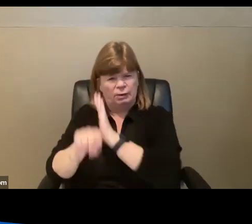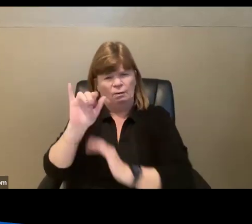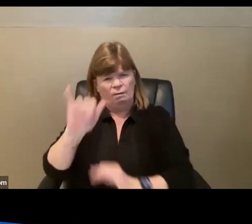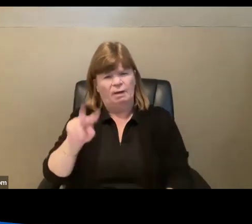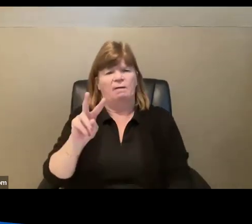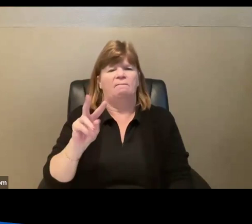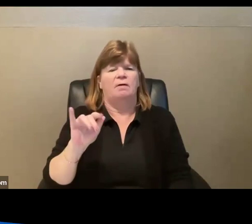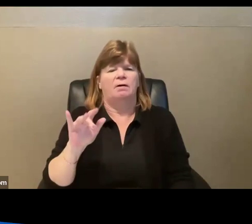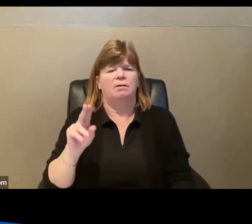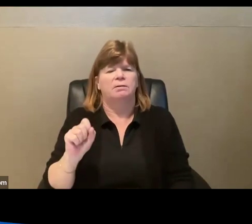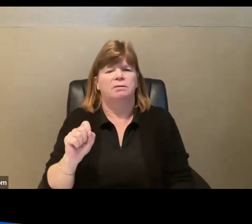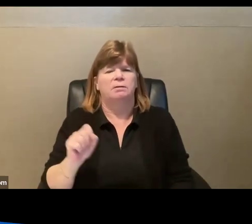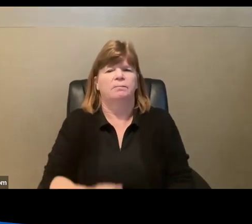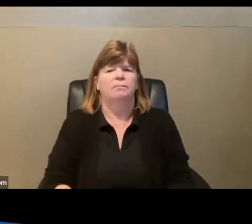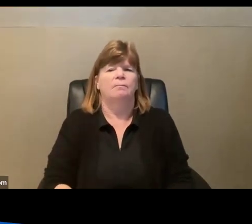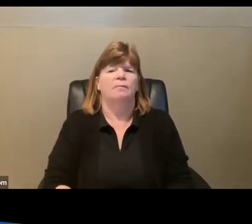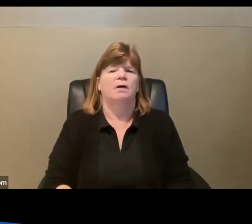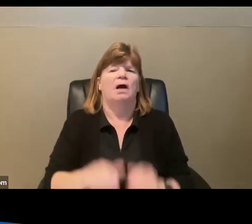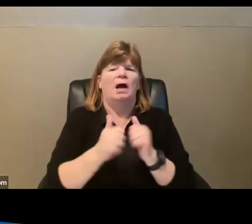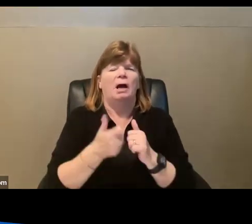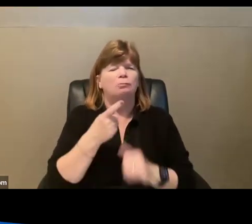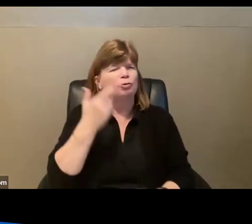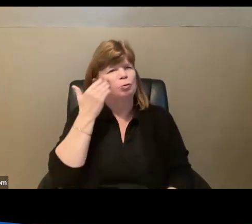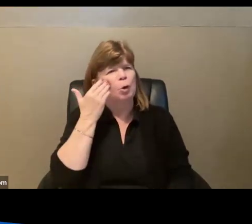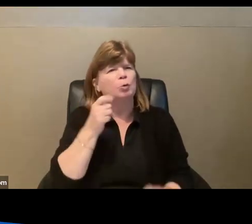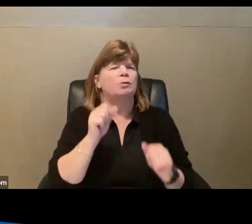¿Cómo podrías siquiera averiguar si podrías hacer esto?